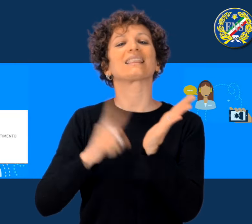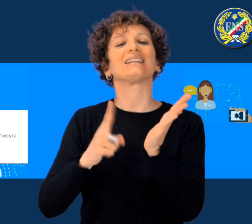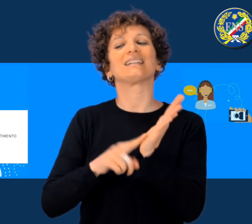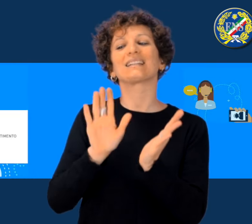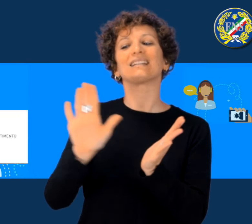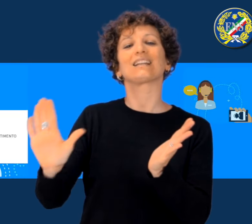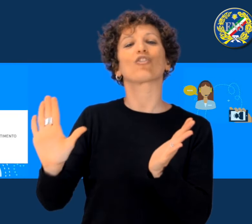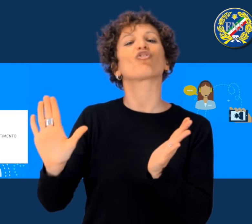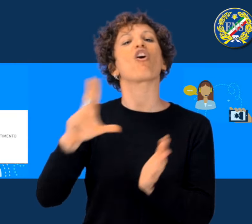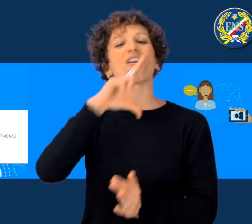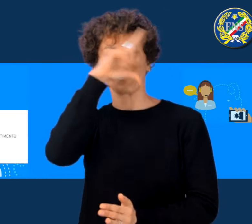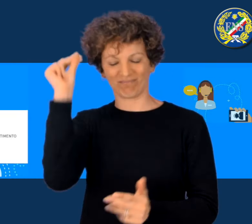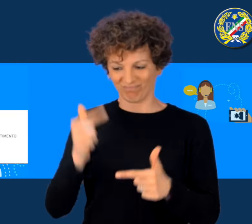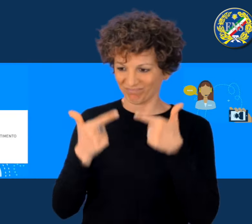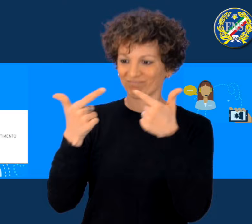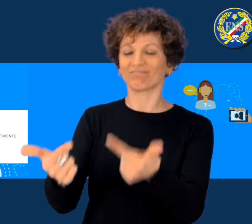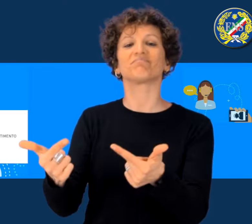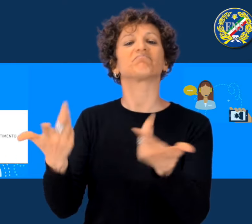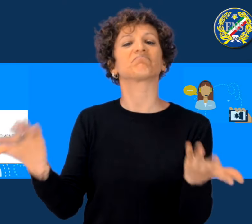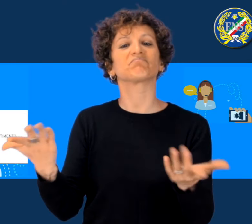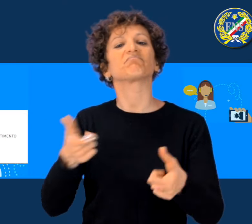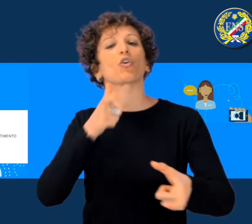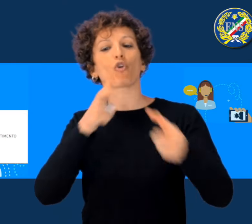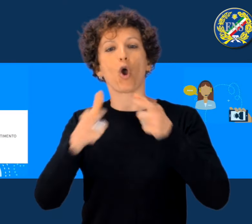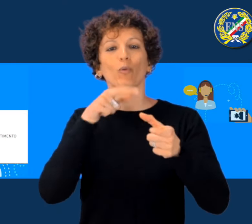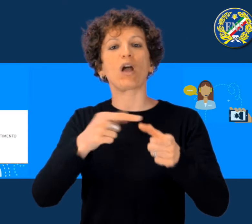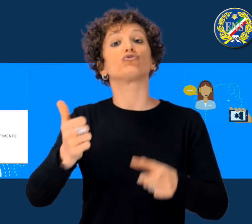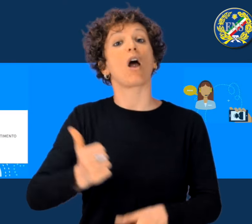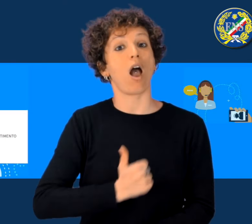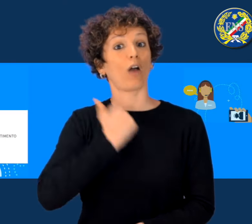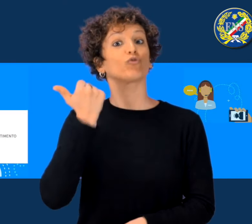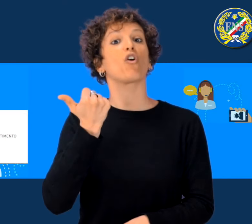il loro diritto ad avere una comunicazione autonoma,